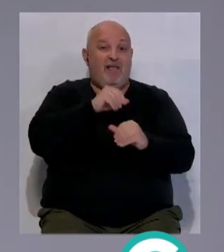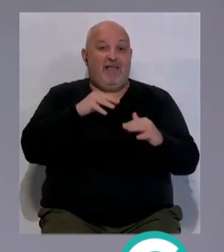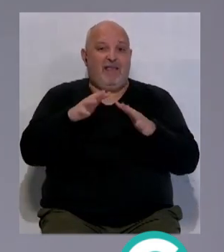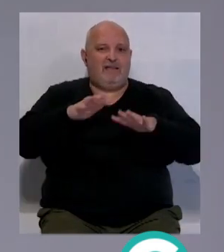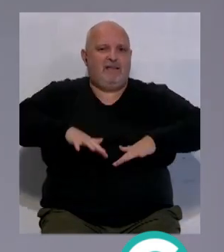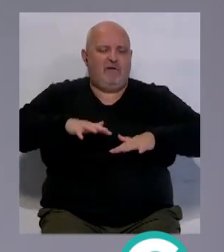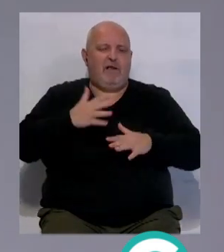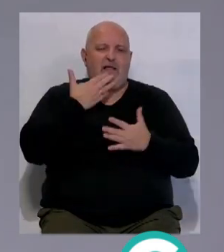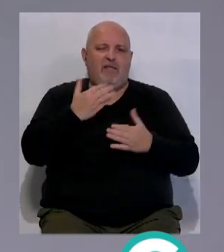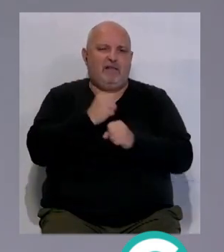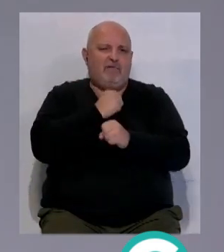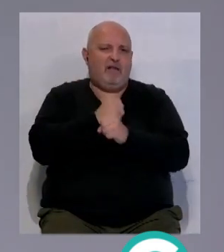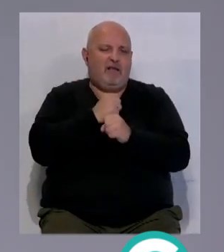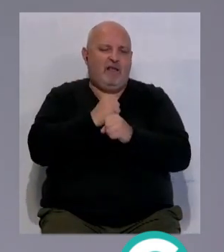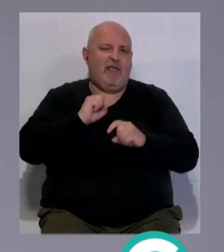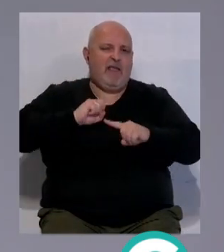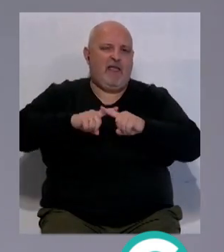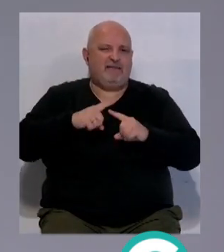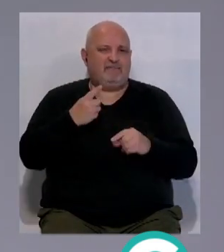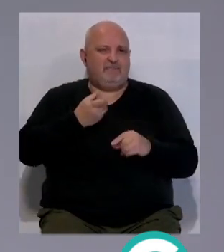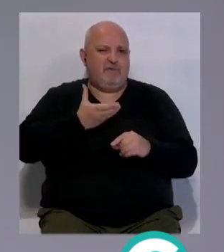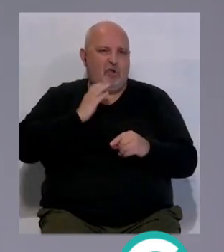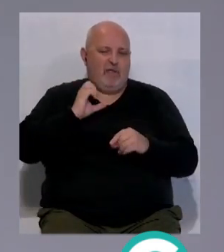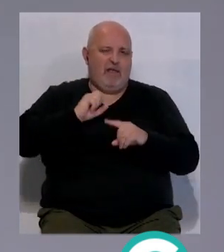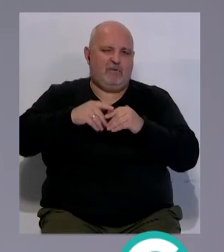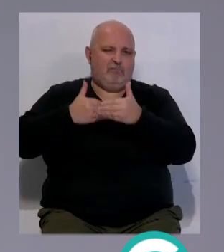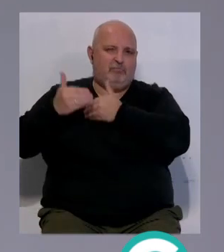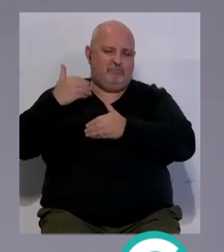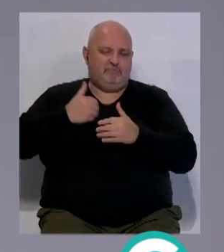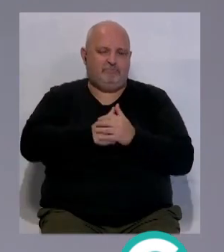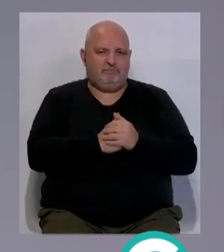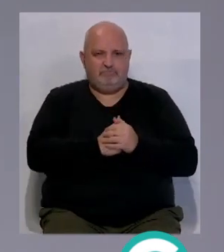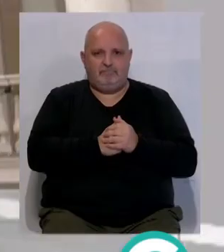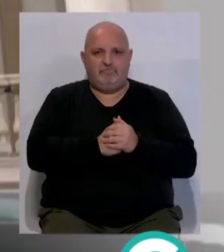son fruto del trabajo de los responsables municipales en la anterior legislatura el